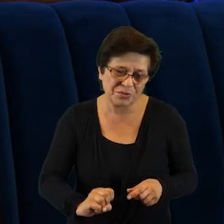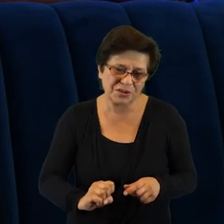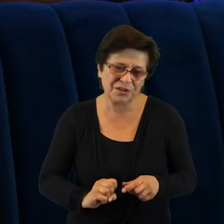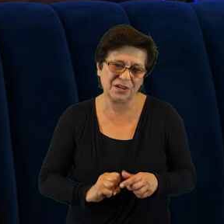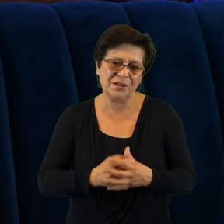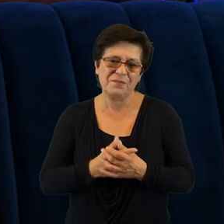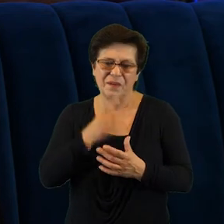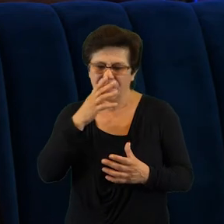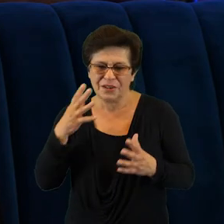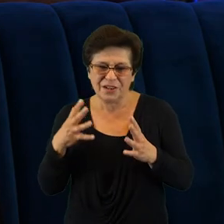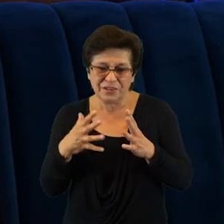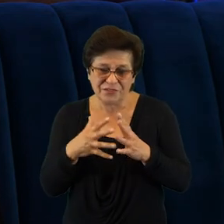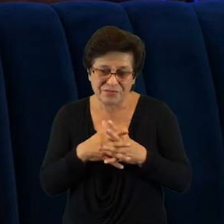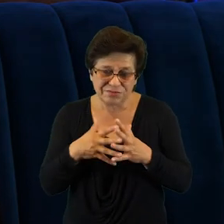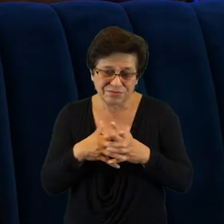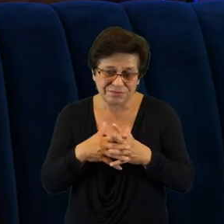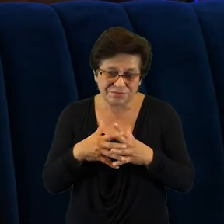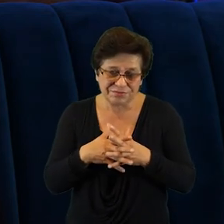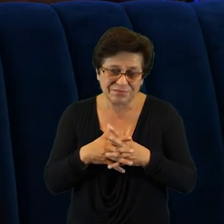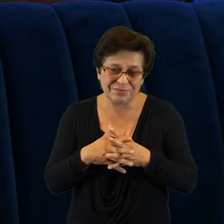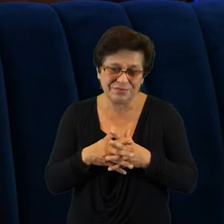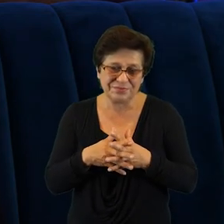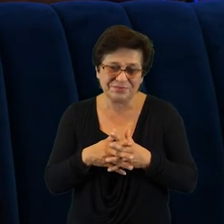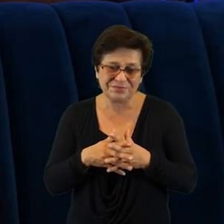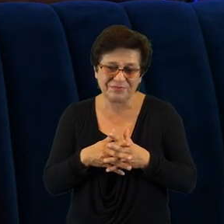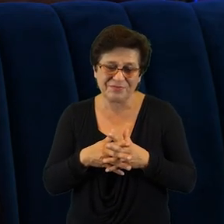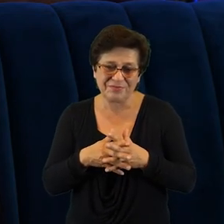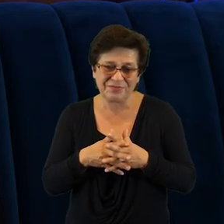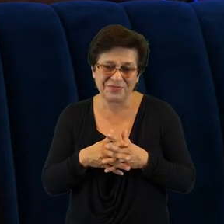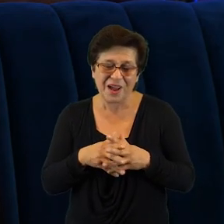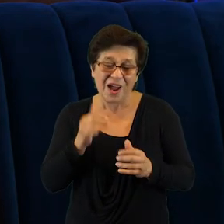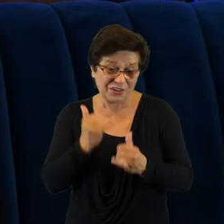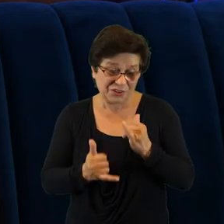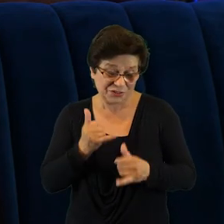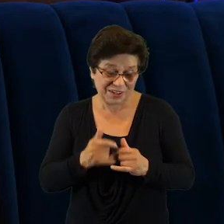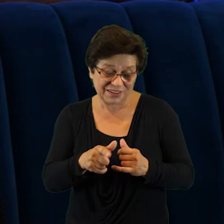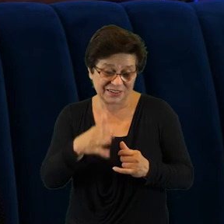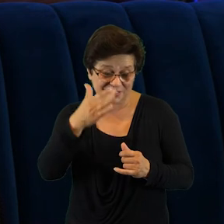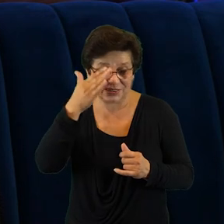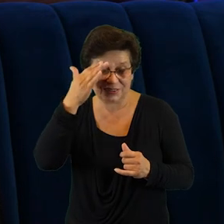po drugie przez osoby, które go znały, jeżeli cytuję te osoby.